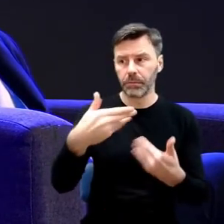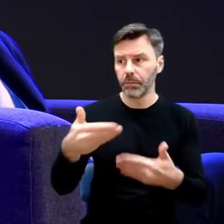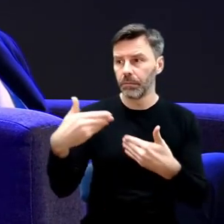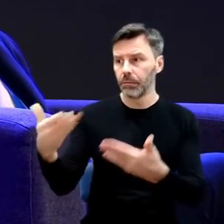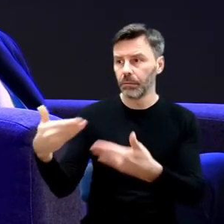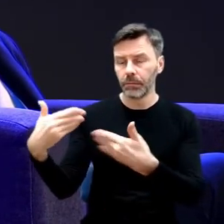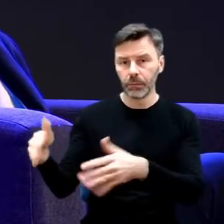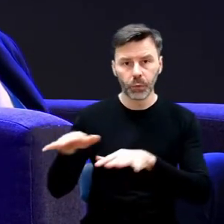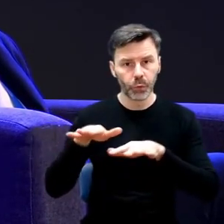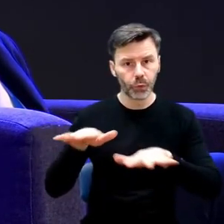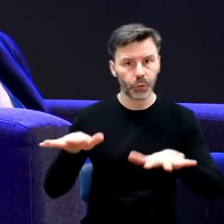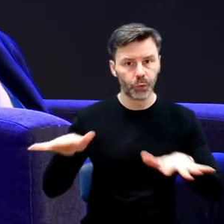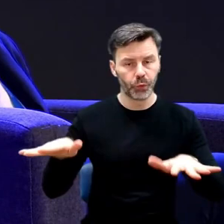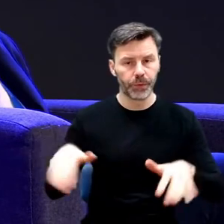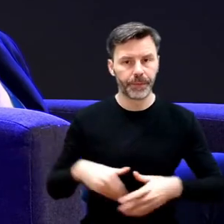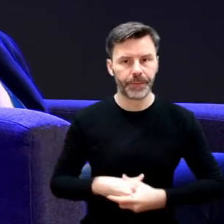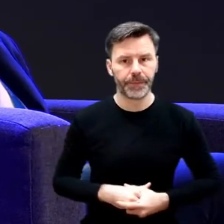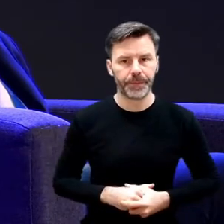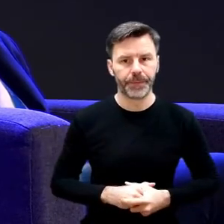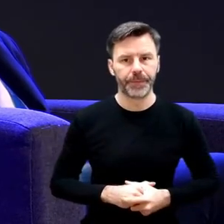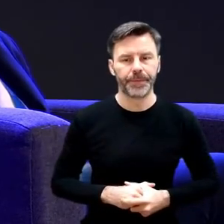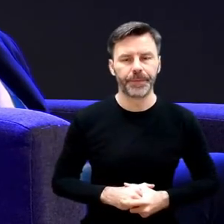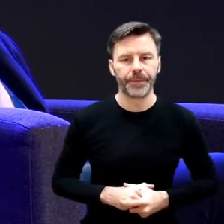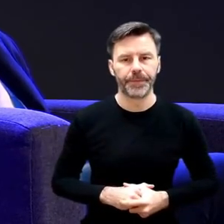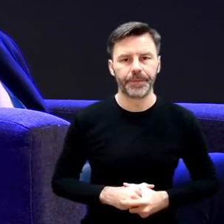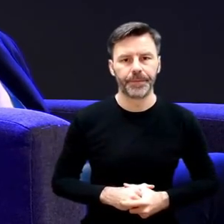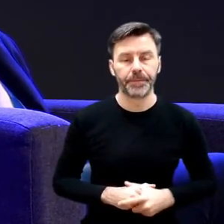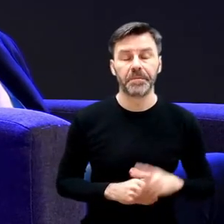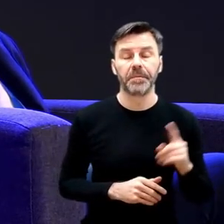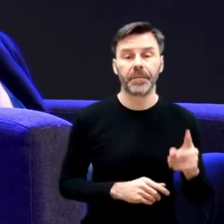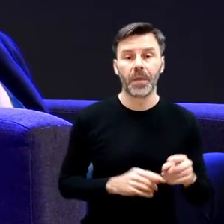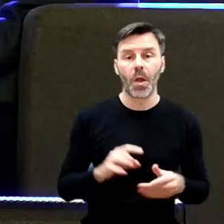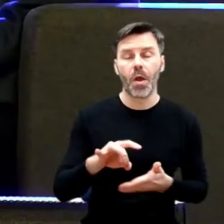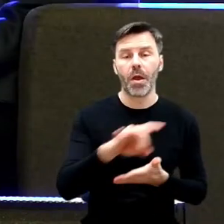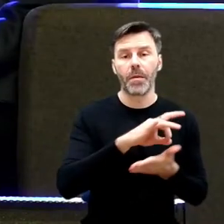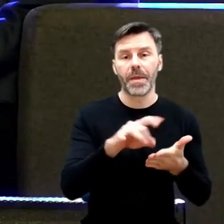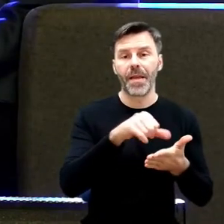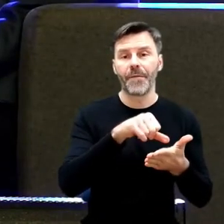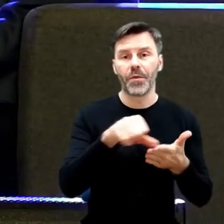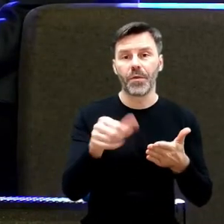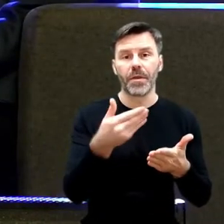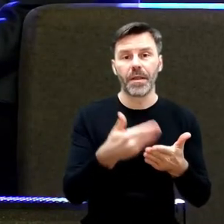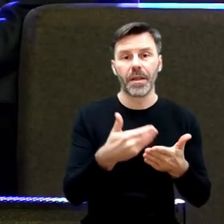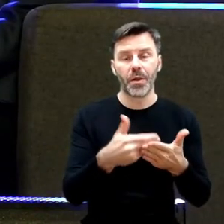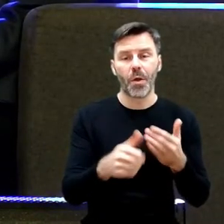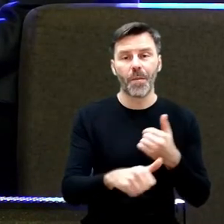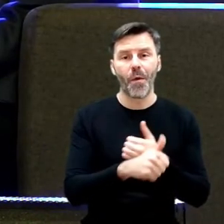ale to nie jest jedyne, co ją wyróżnia, bo wyróżnia ją też to kompleksowe, zintegrowane podejście z rynkiem pracy,